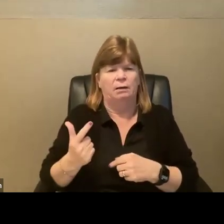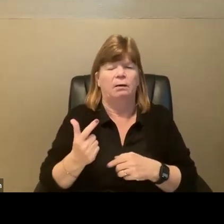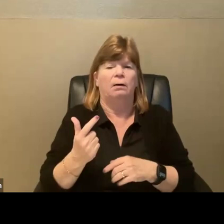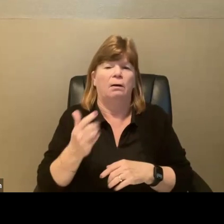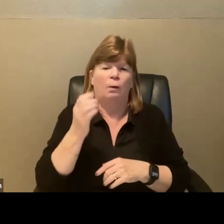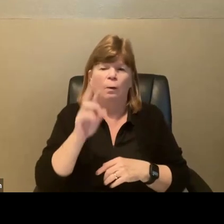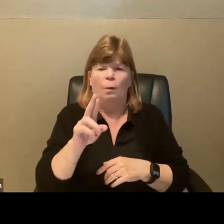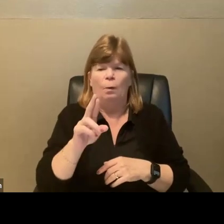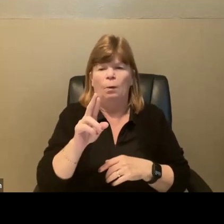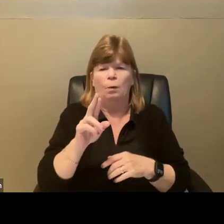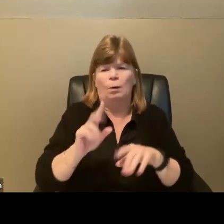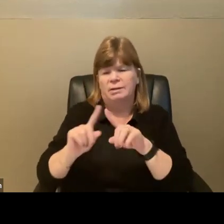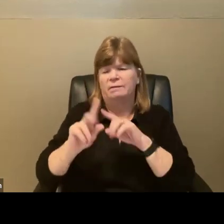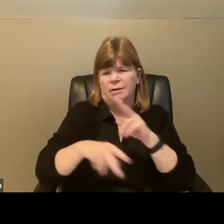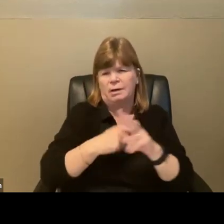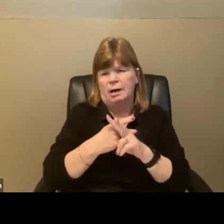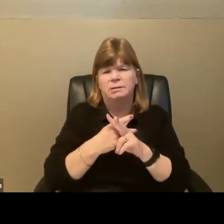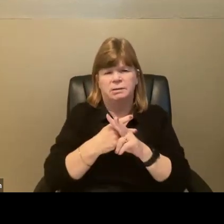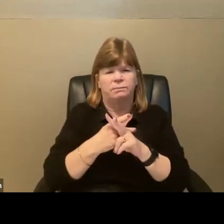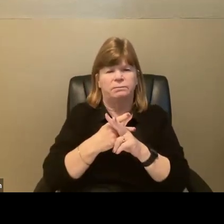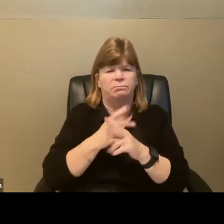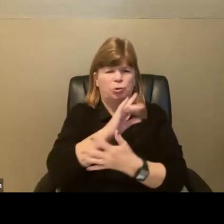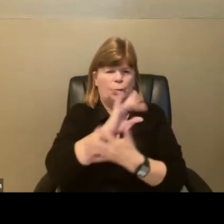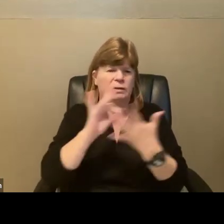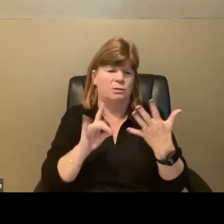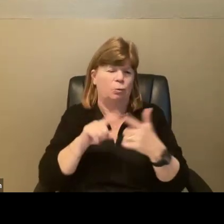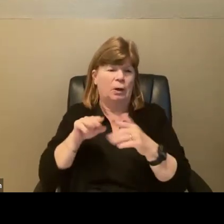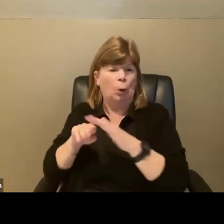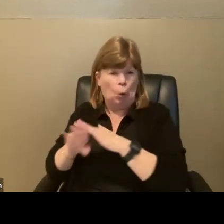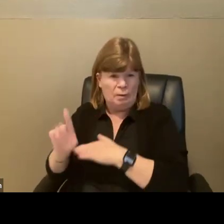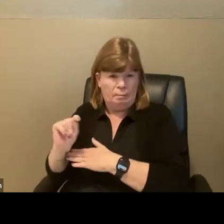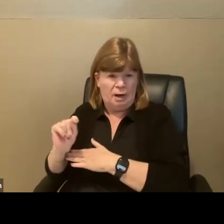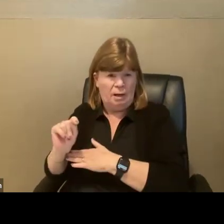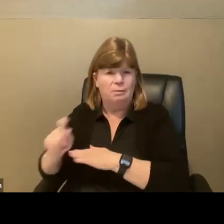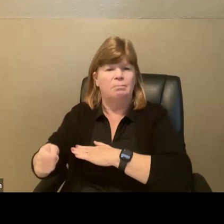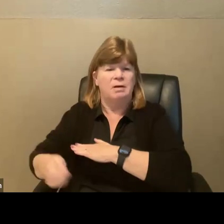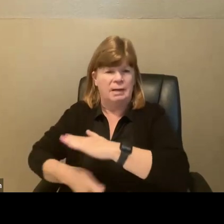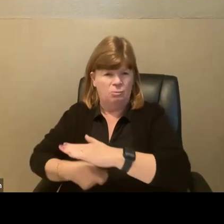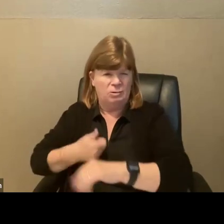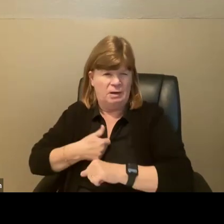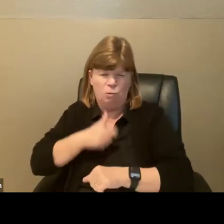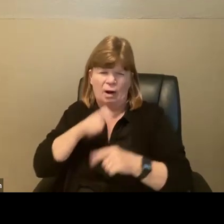algún tipo diferente de sondas alternativas para que puedas entrar al baño, sondearte a ti mismo, pero no tienes que transferirte